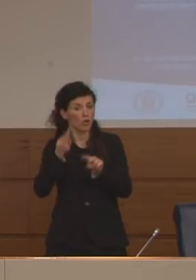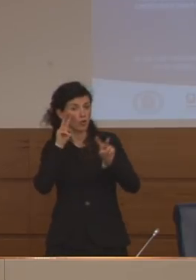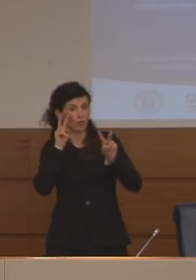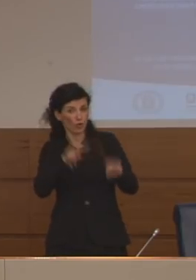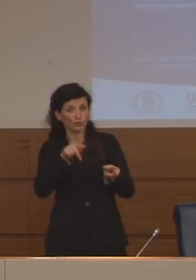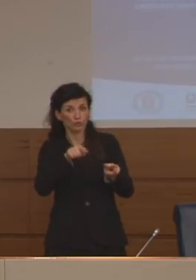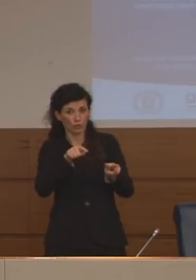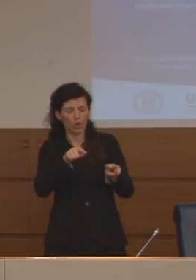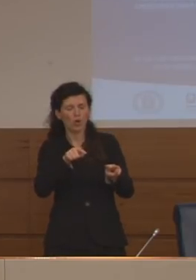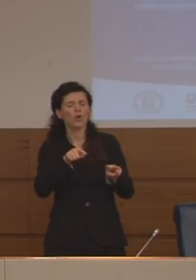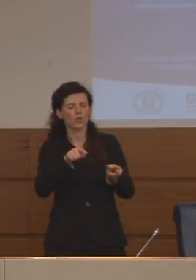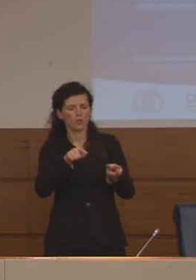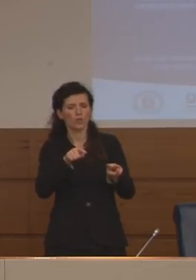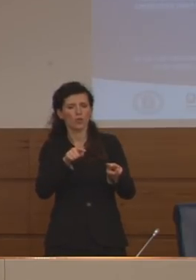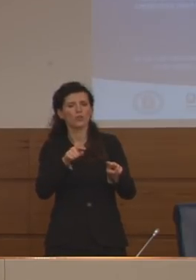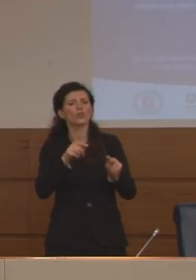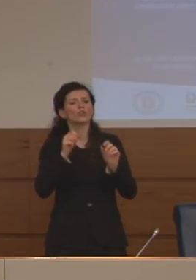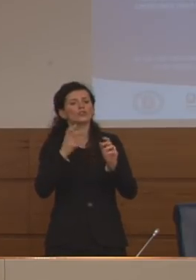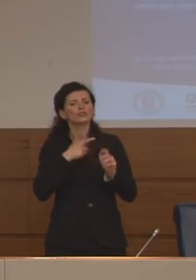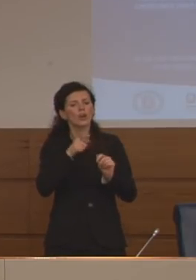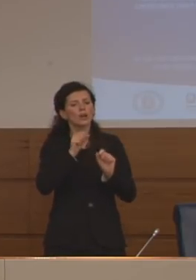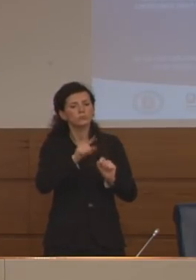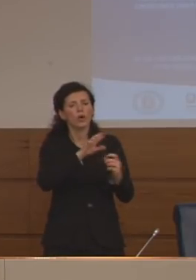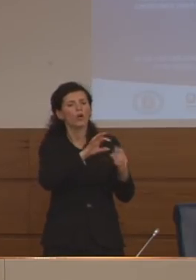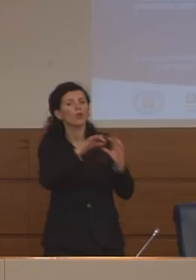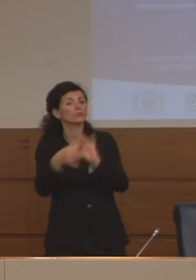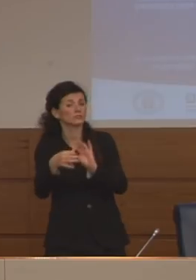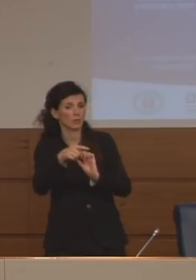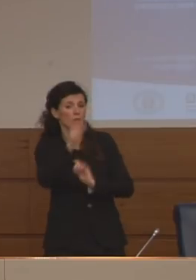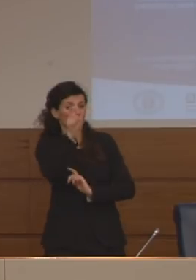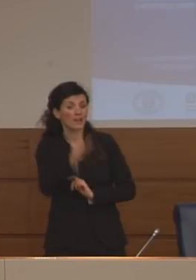deterrente. A mio giudizio quello che conta è il comportamento assolutamente